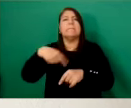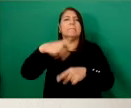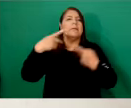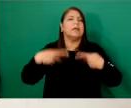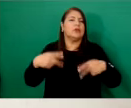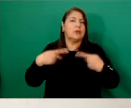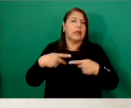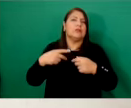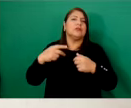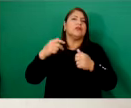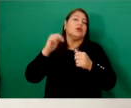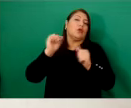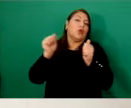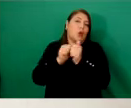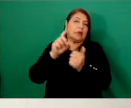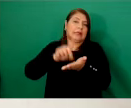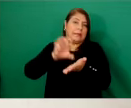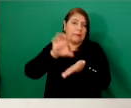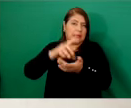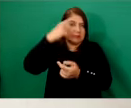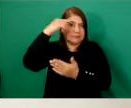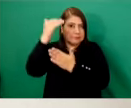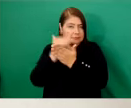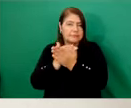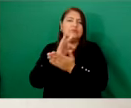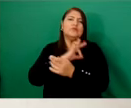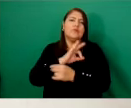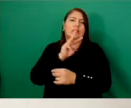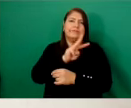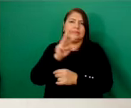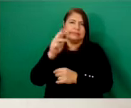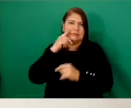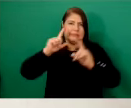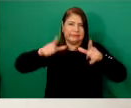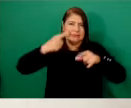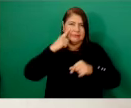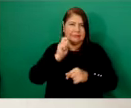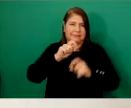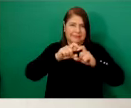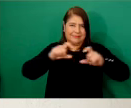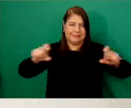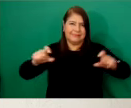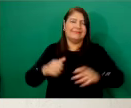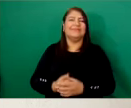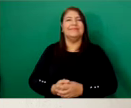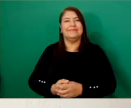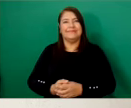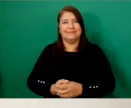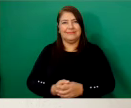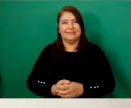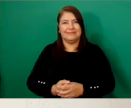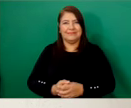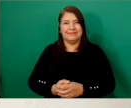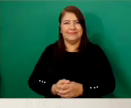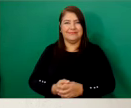de personas que viven con discapacidad intelectual, ingresa al link: www.